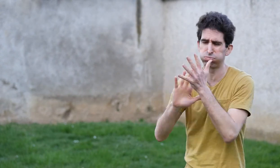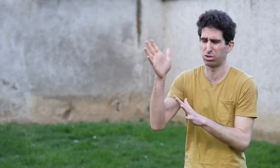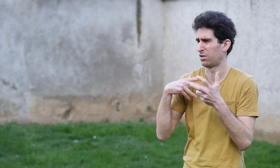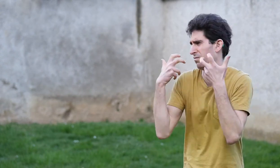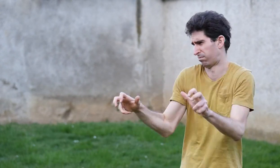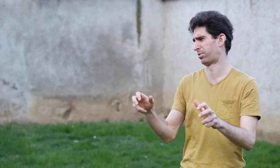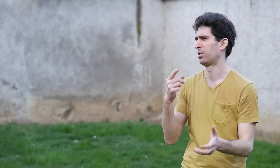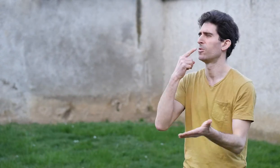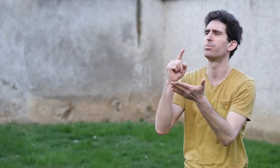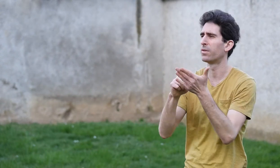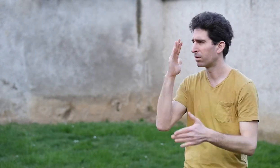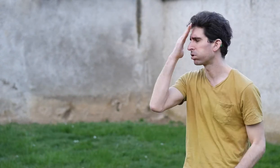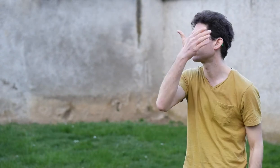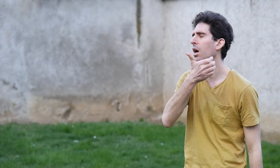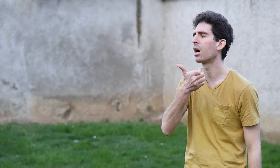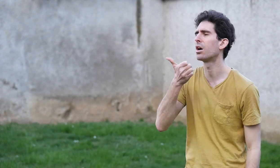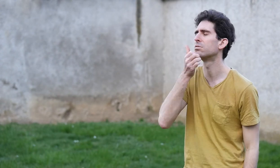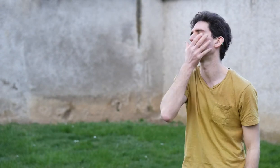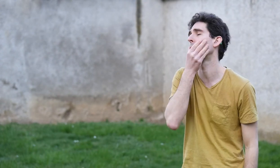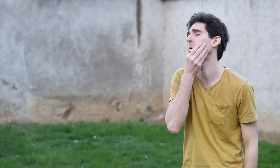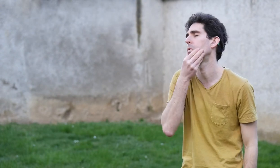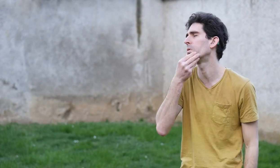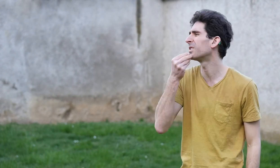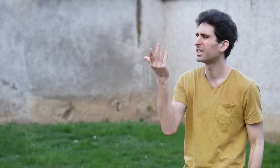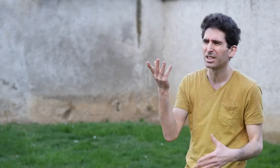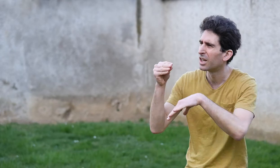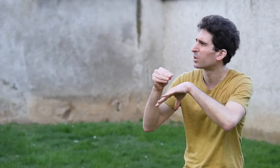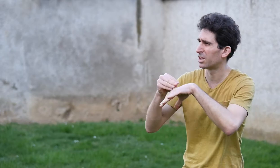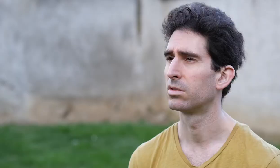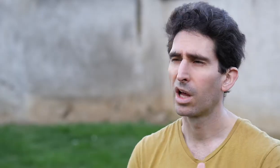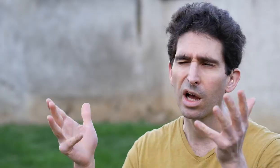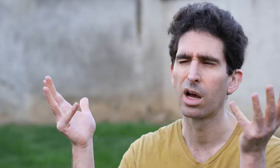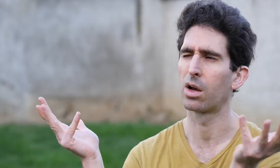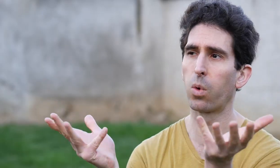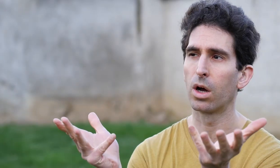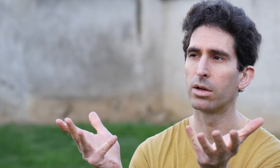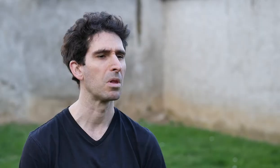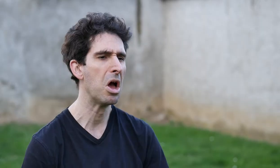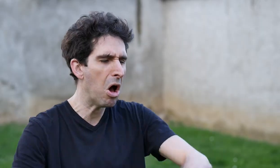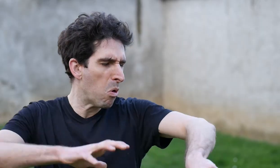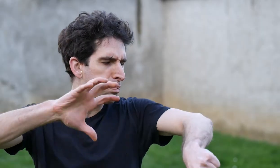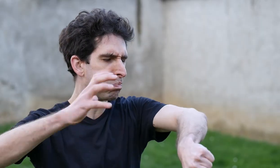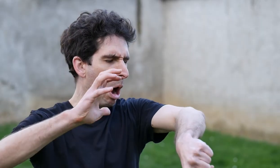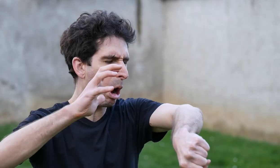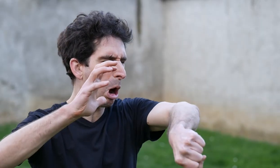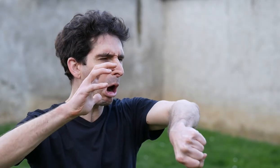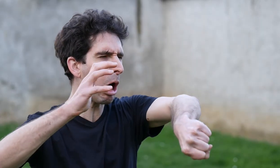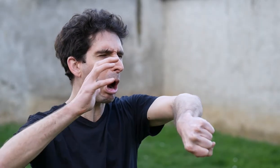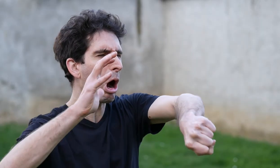avoir de coups de soleil. Je préfère un beau bronzage. Que me conseilles-tu ? S'exposer directement au soleil